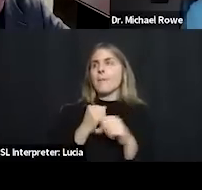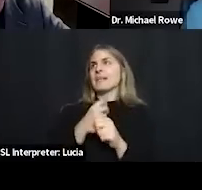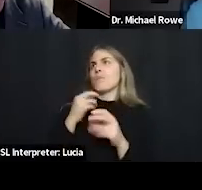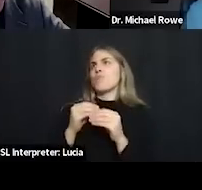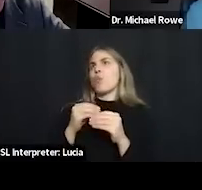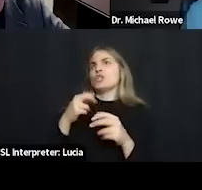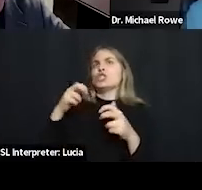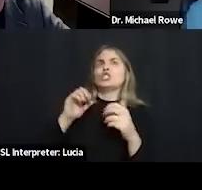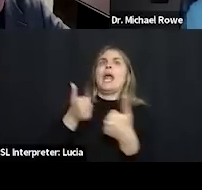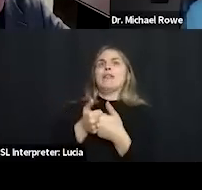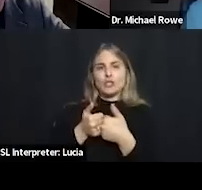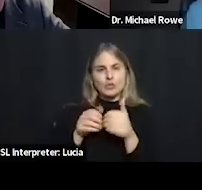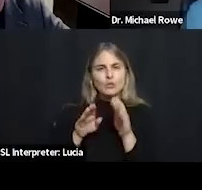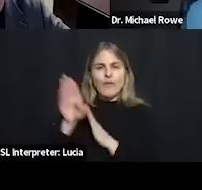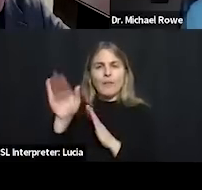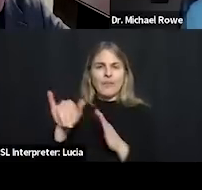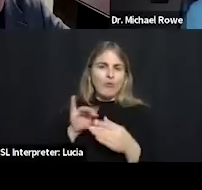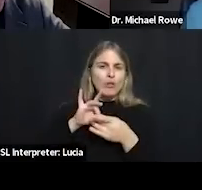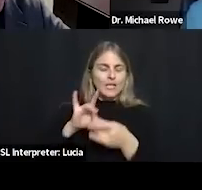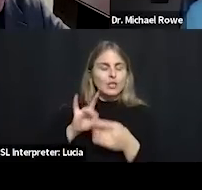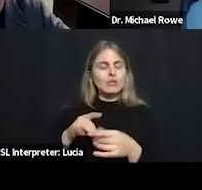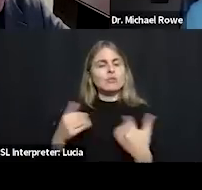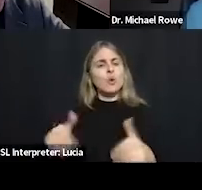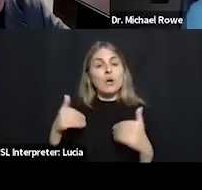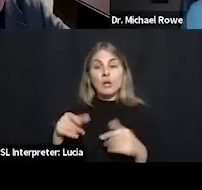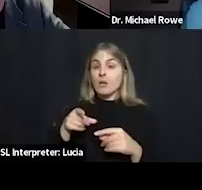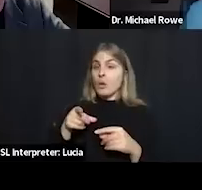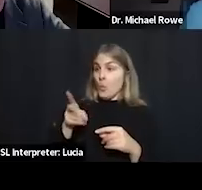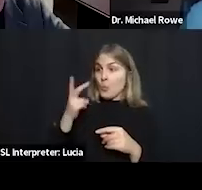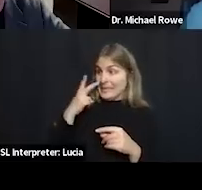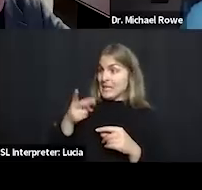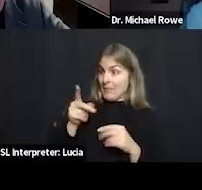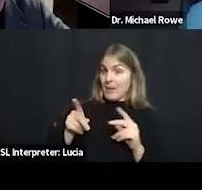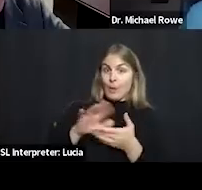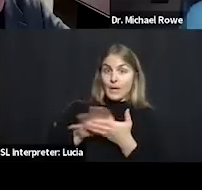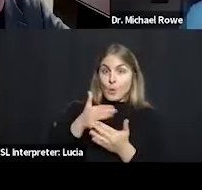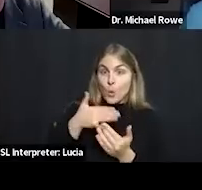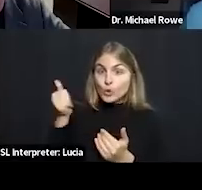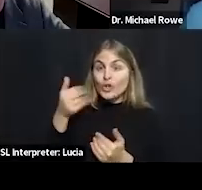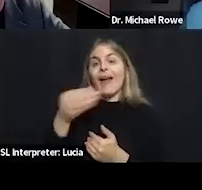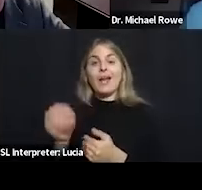Estamos viendo el fenómeno de una población sin hogar que envejece rápidamente, pero también el fenómeno de que la soledad